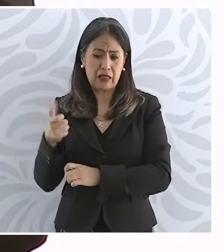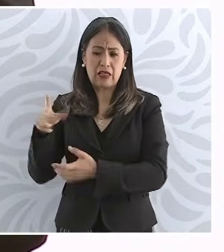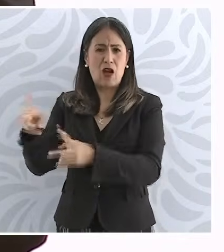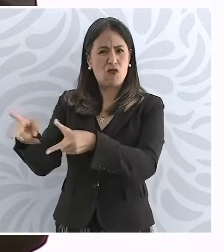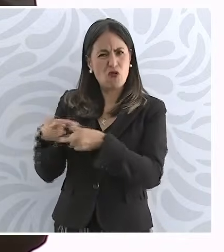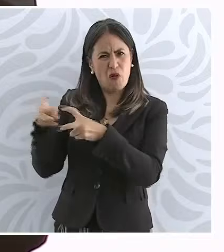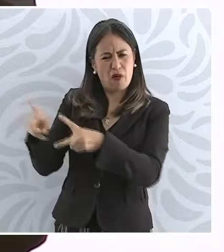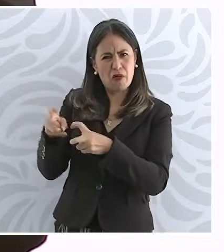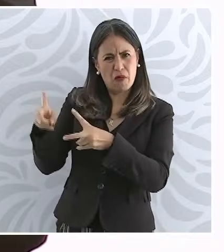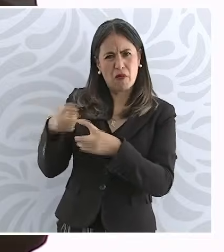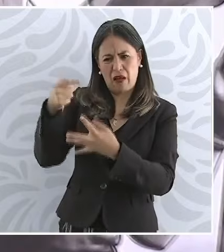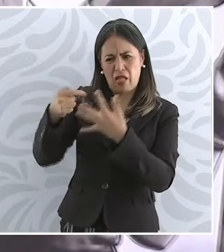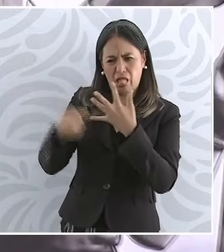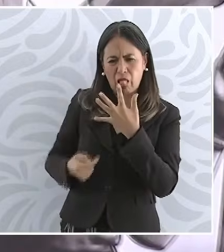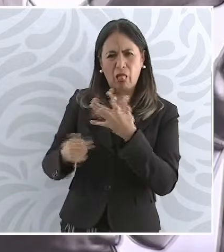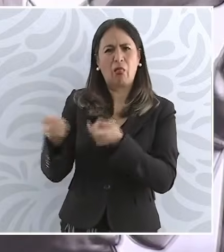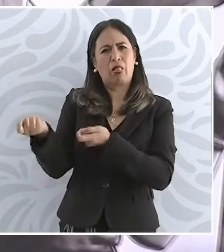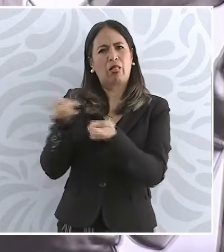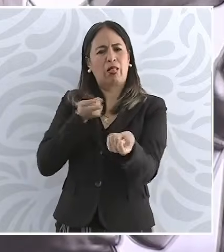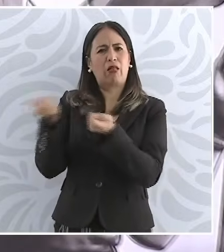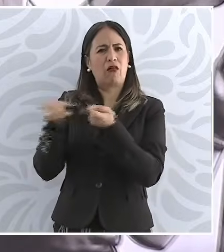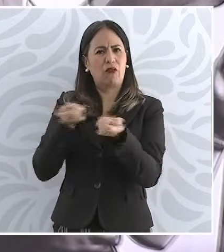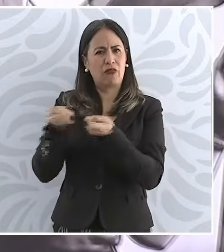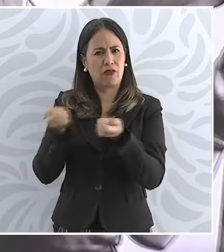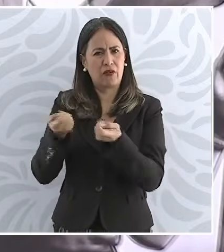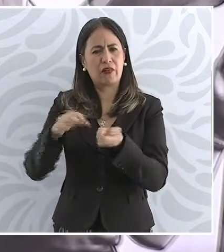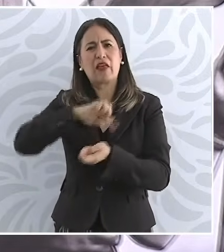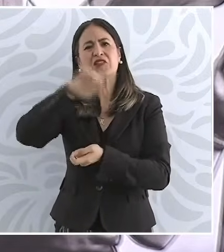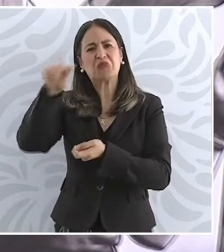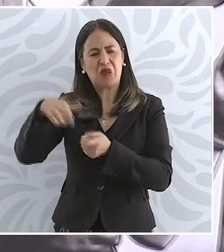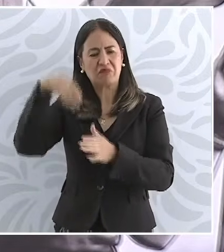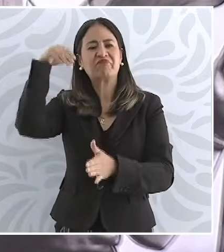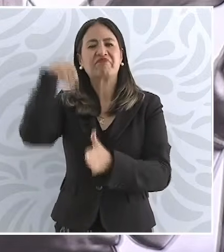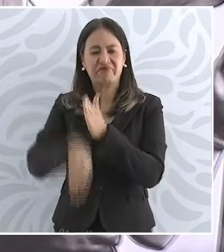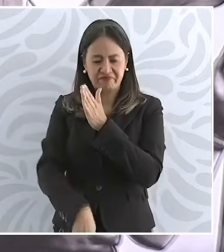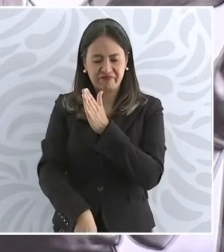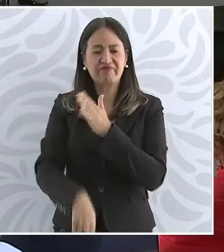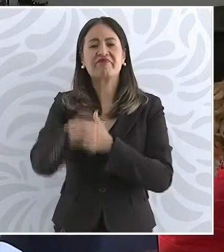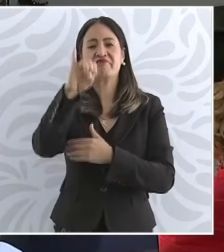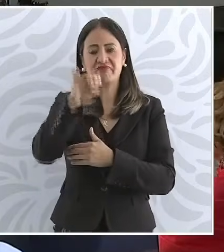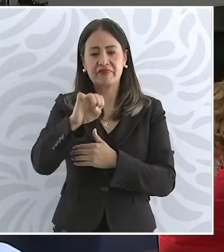operativo y financiero el resultado fue desastroso la nación fue condenada a una